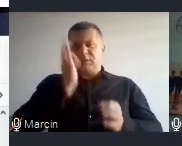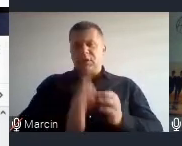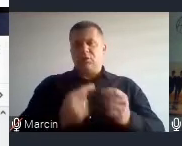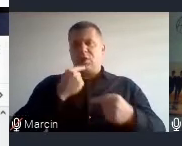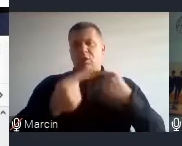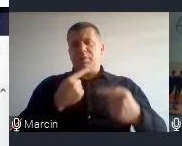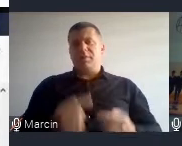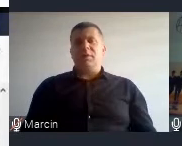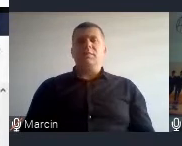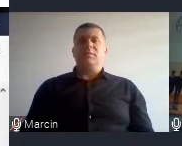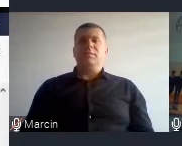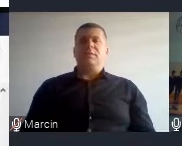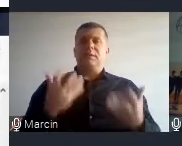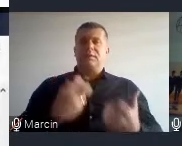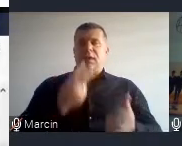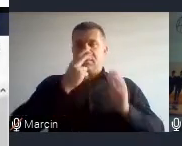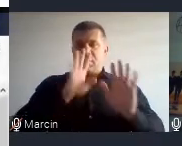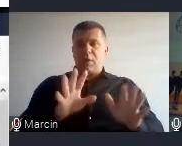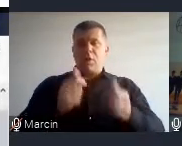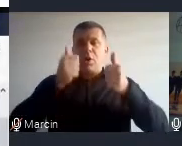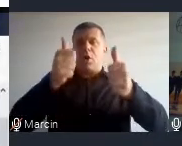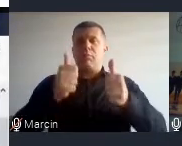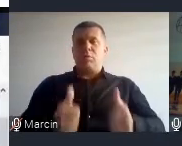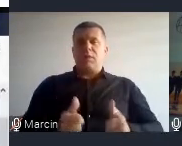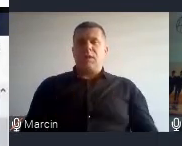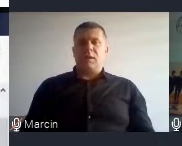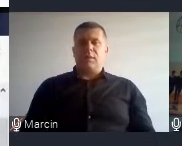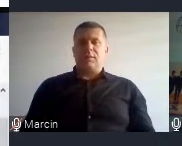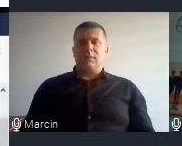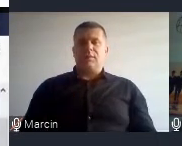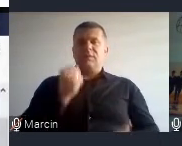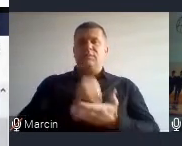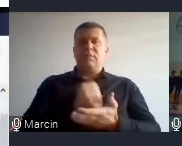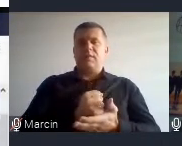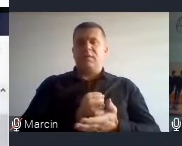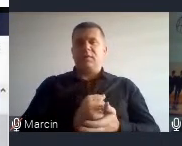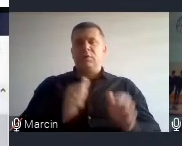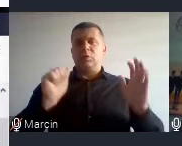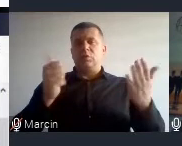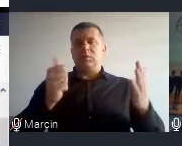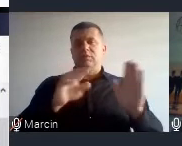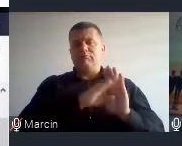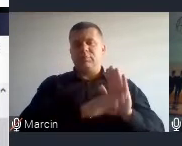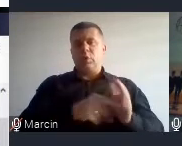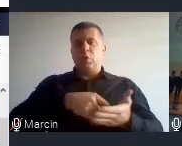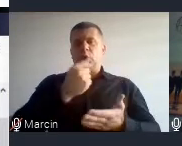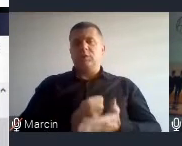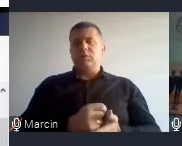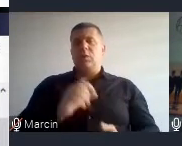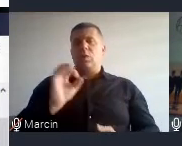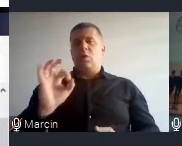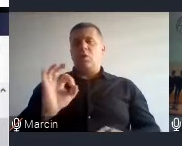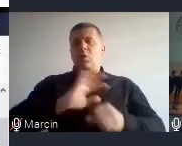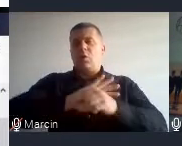Natomiast chcę Państwu pokazać komunikat w sprawie artykułu szóstego ustawy o COVID.